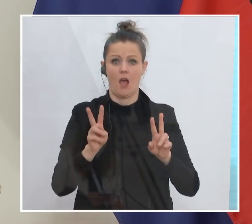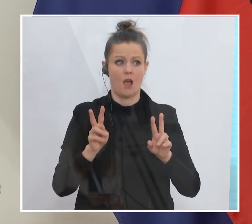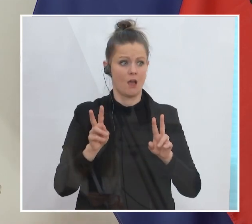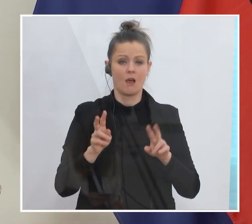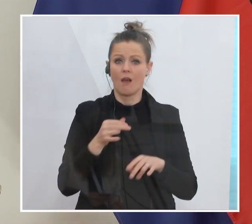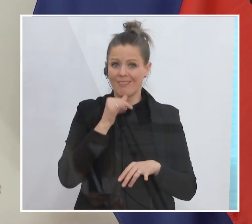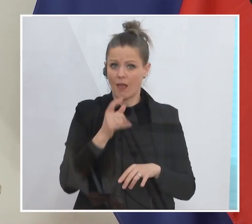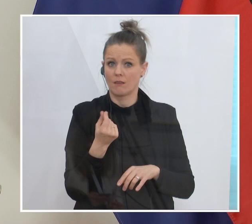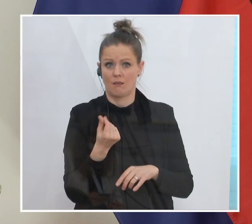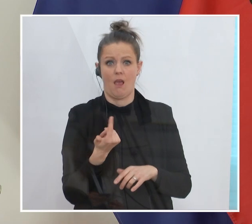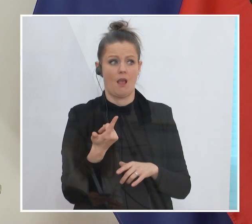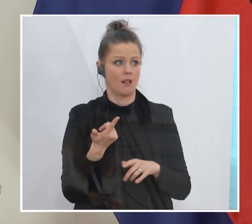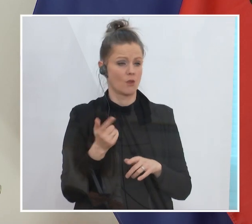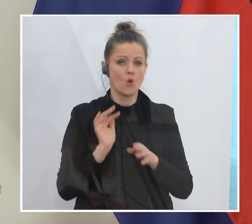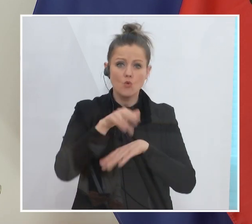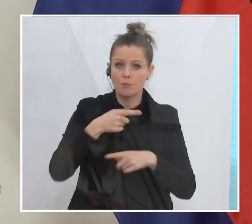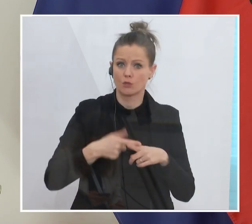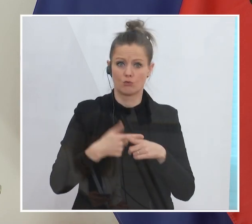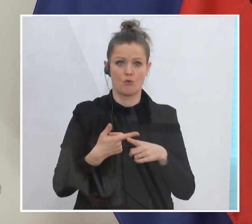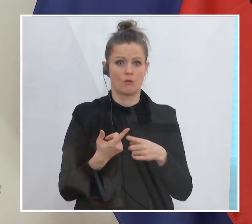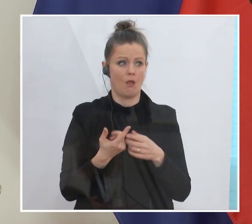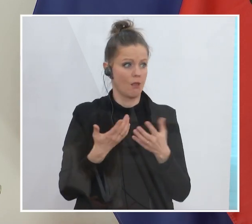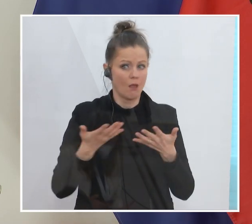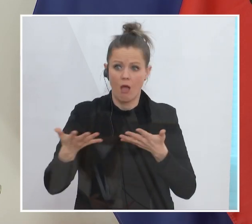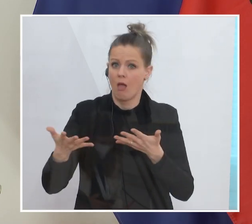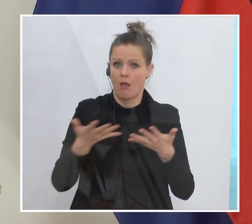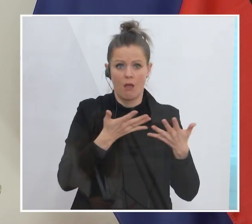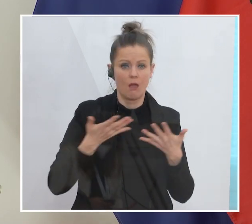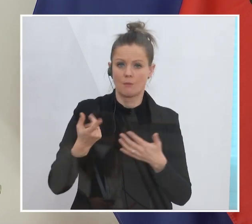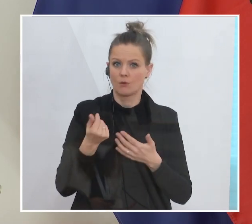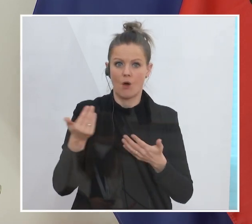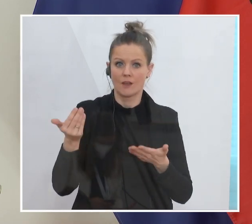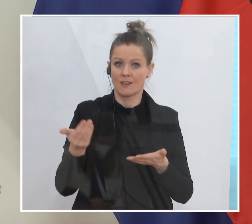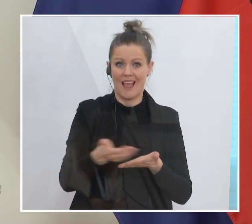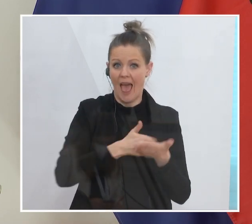zum Teil auch Überstunden fehlen und es zu erheblichen Einkommenseinbußen eben auch